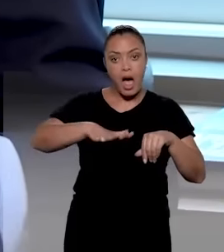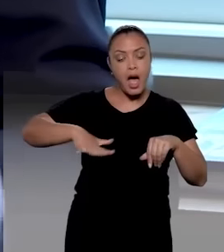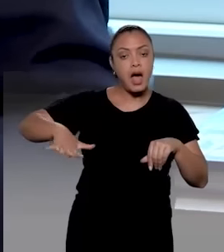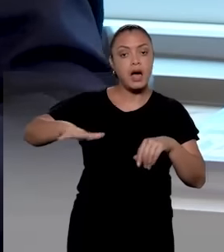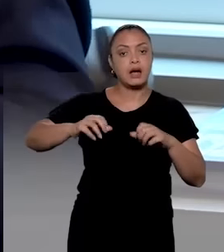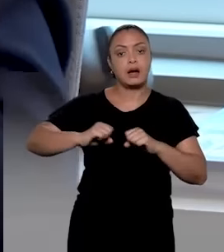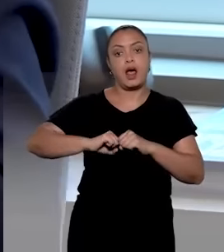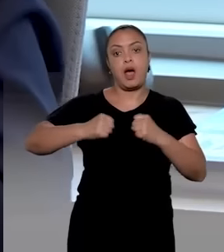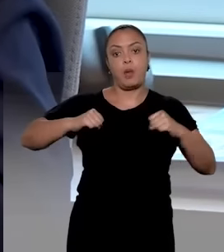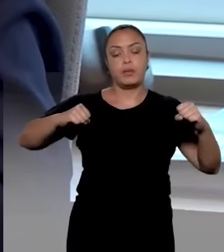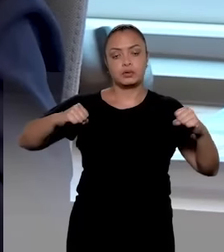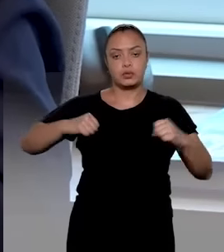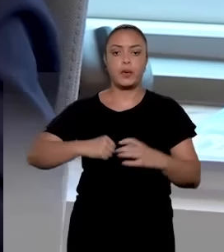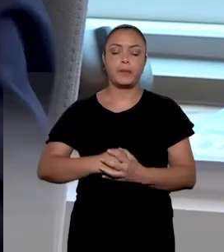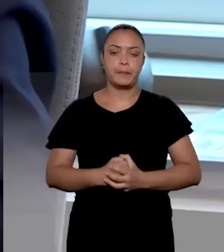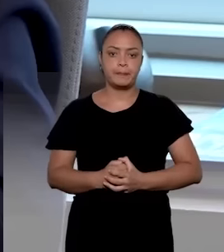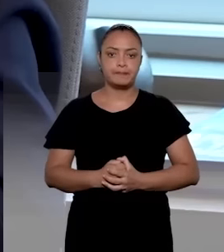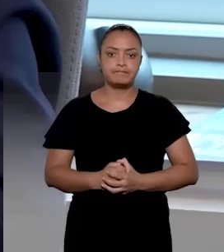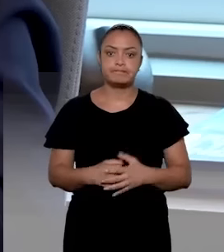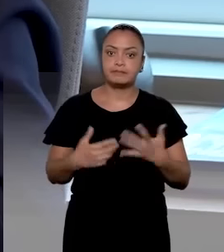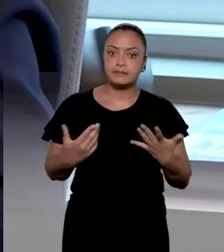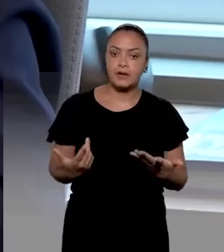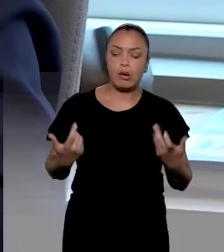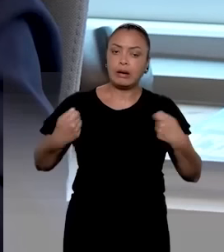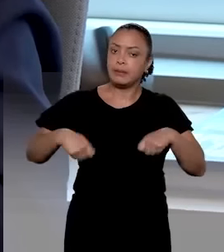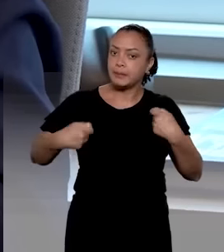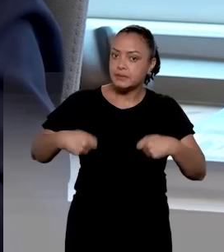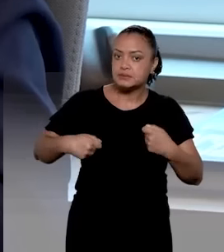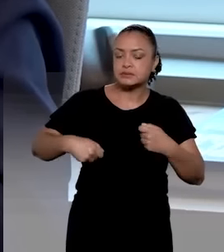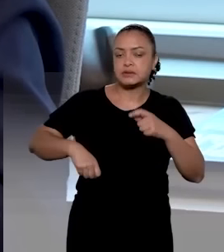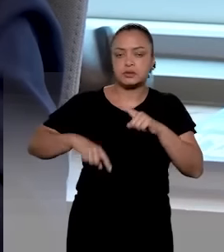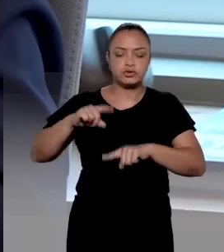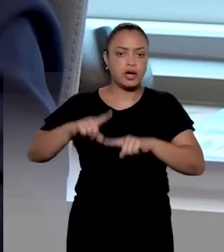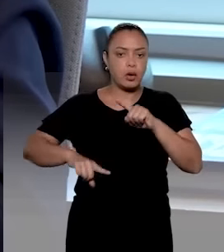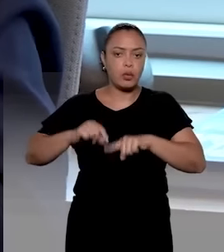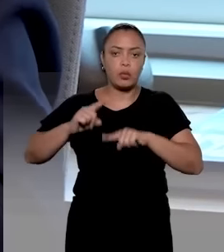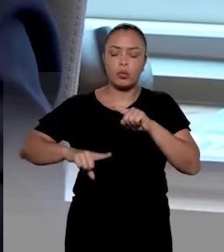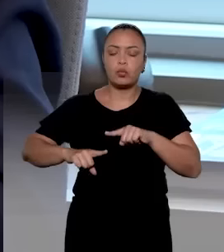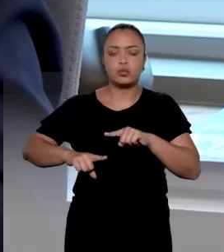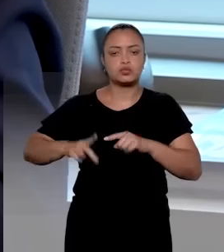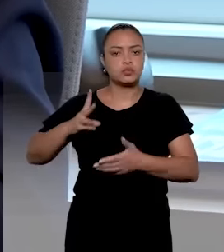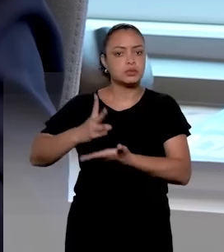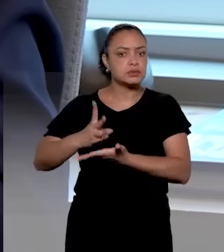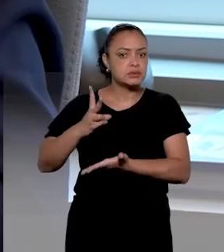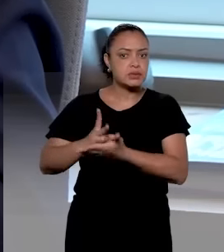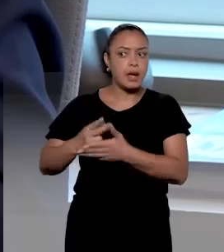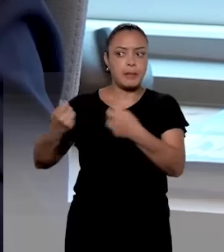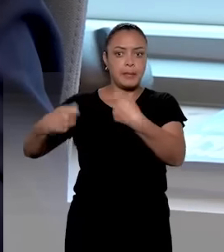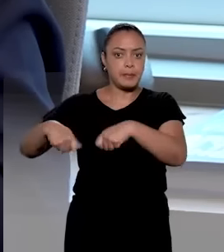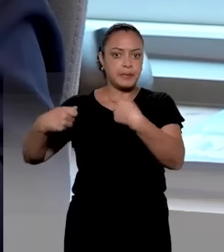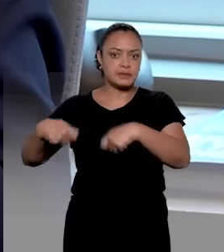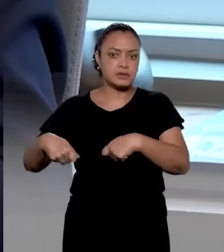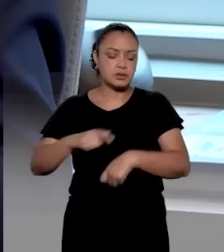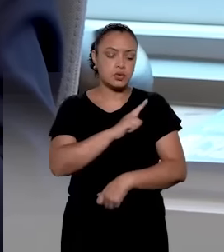de modo que a demanda por recursos sempre será maior do que a capabilidade que o governo tem